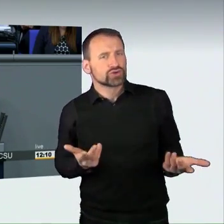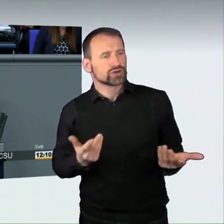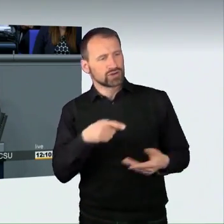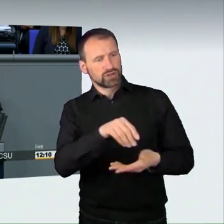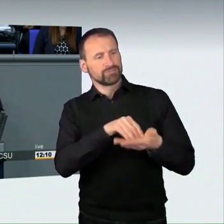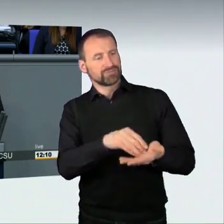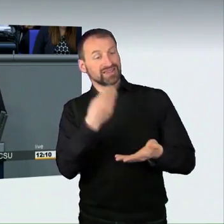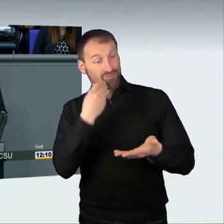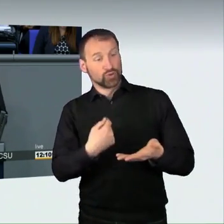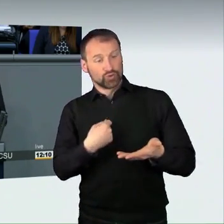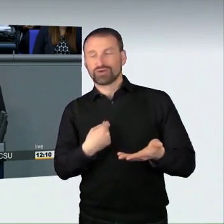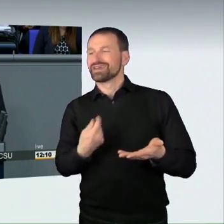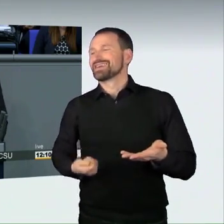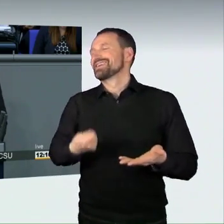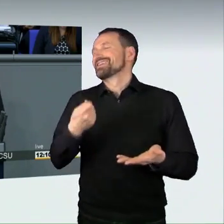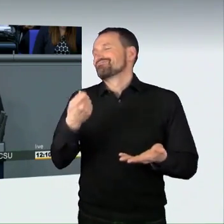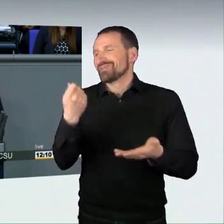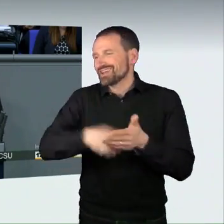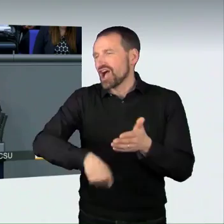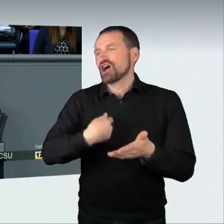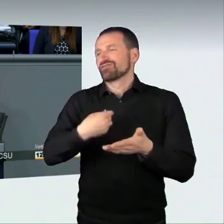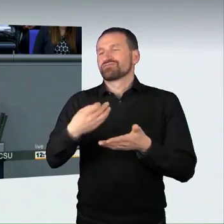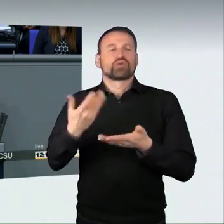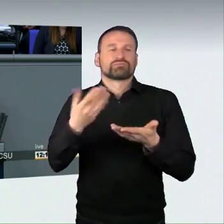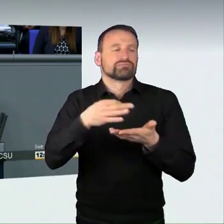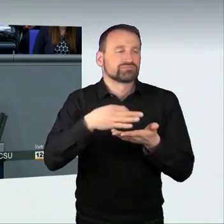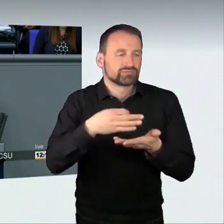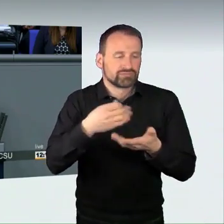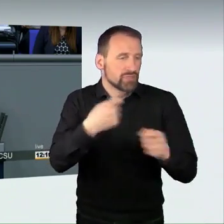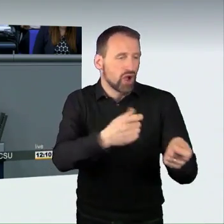herausbekommt, würden wir unter dem Strich erstens verfassungswidrig handeln